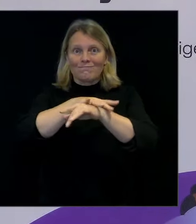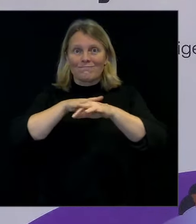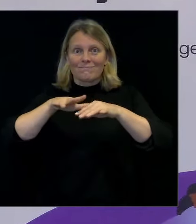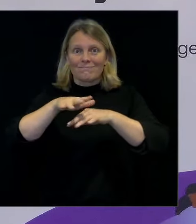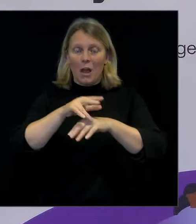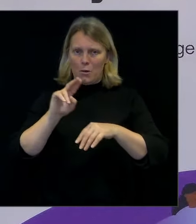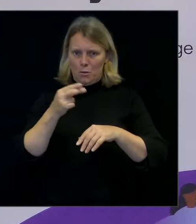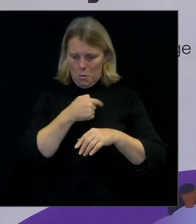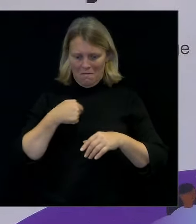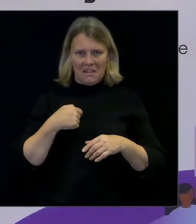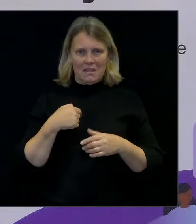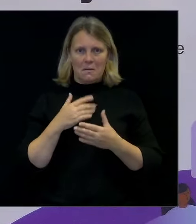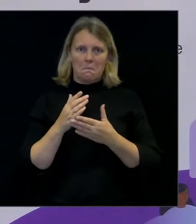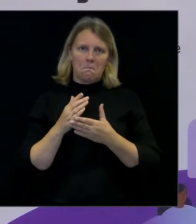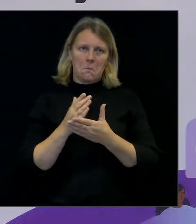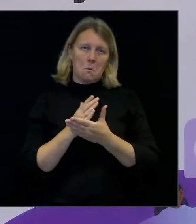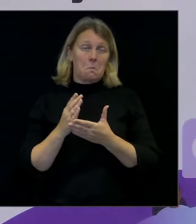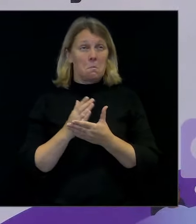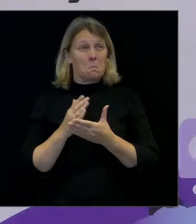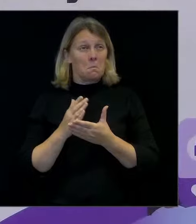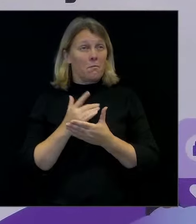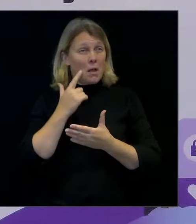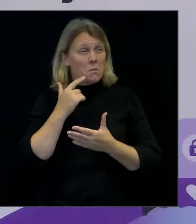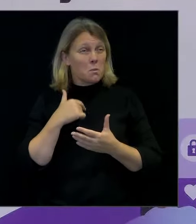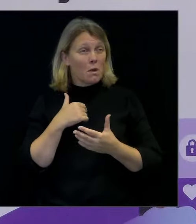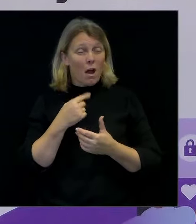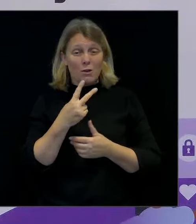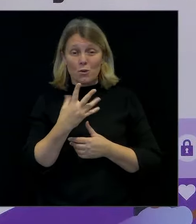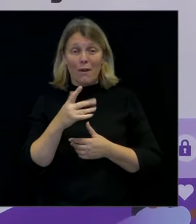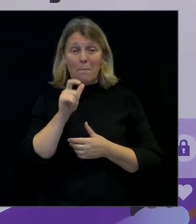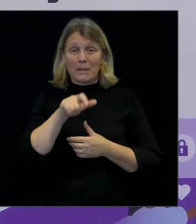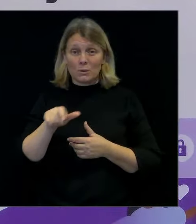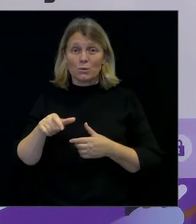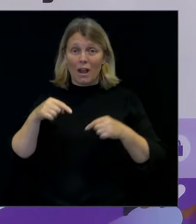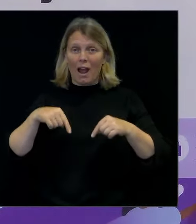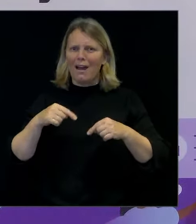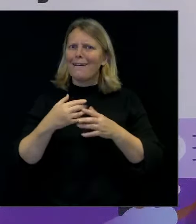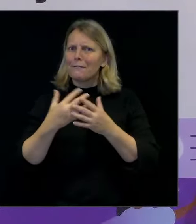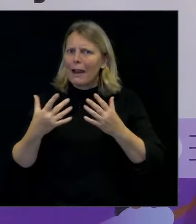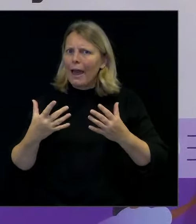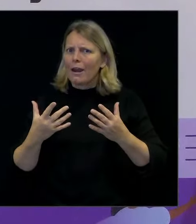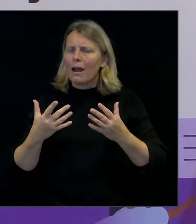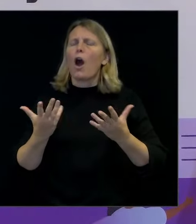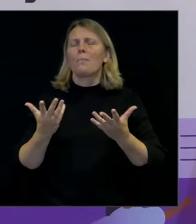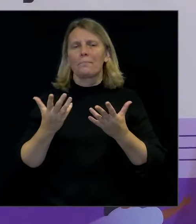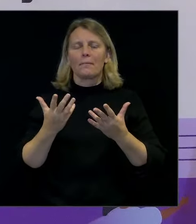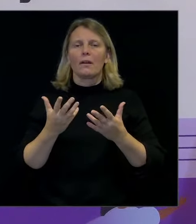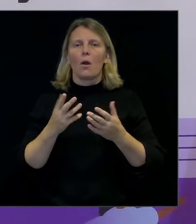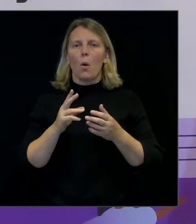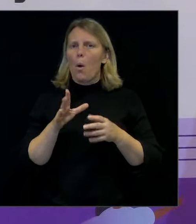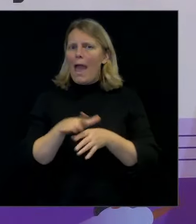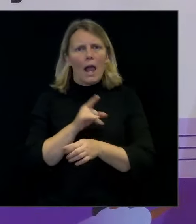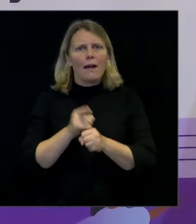Här är vi nu runt... dagsnoteringen runt 25 pers. Kanske fler.